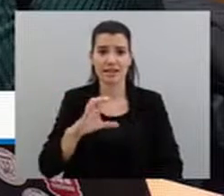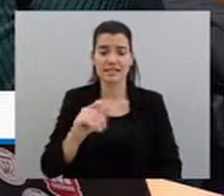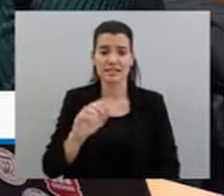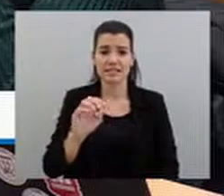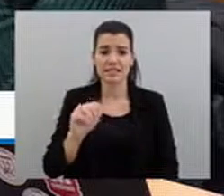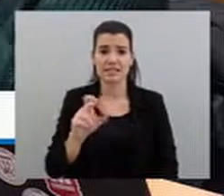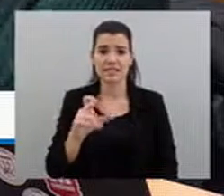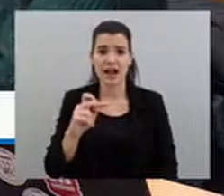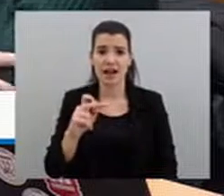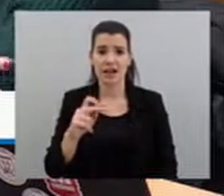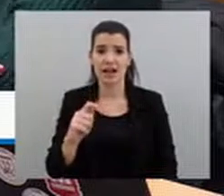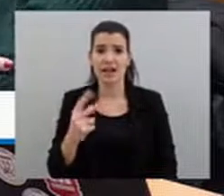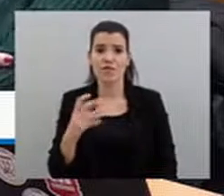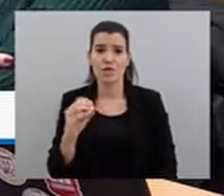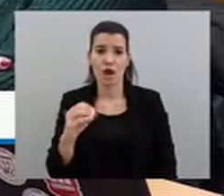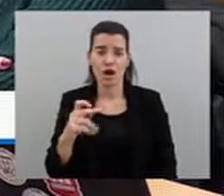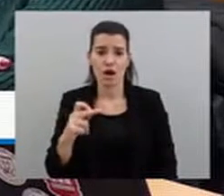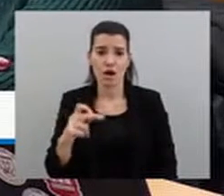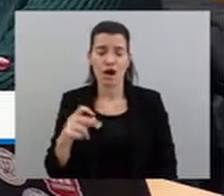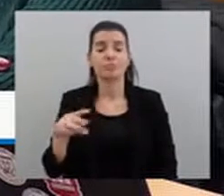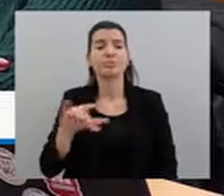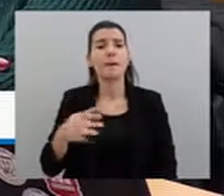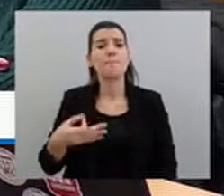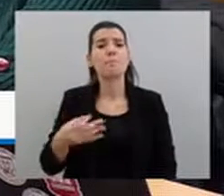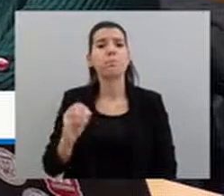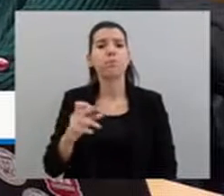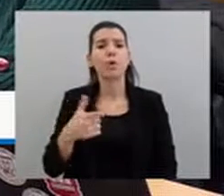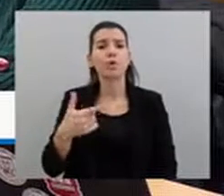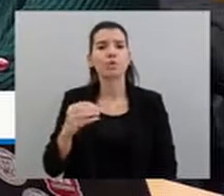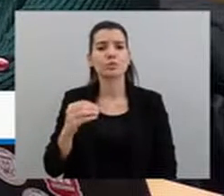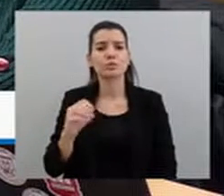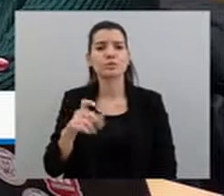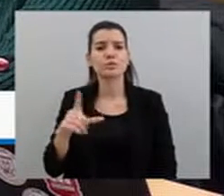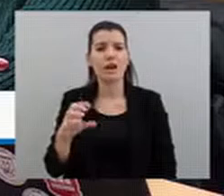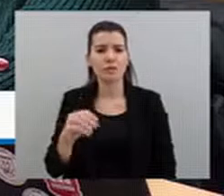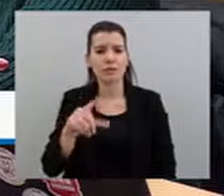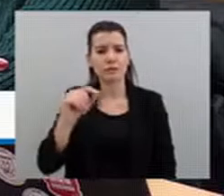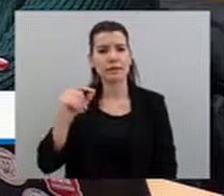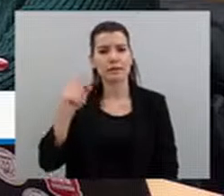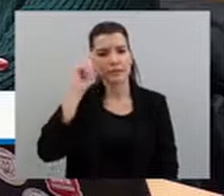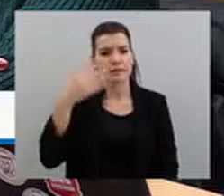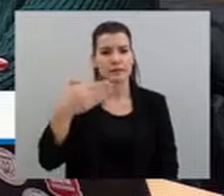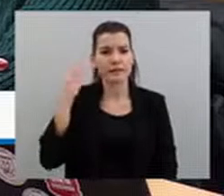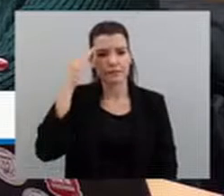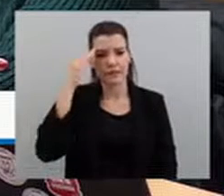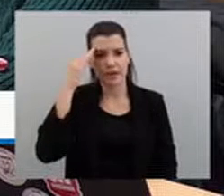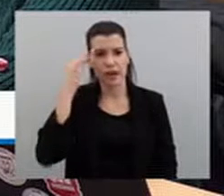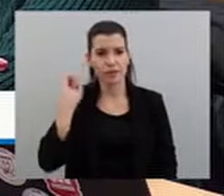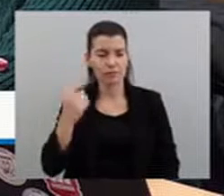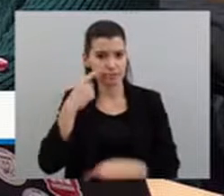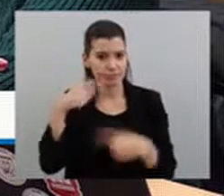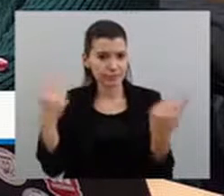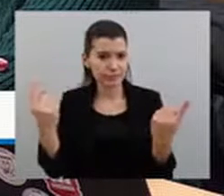e que Grupo Político denunciou a 7 de Fevereiro deste ano? Tendo